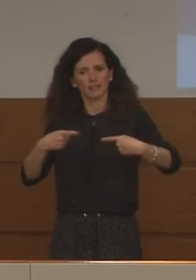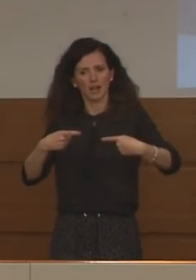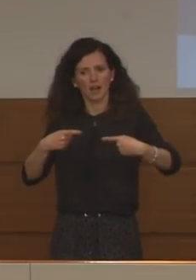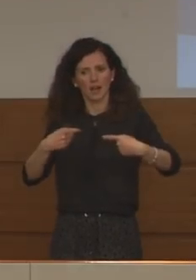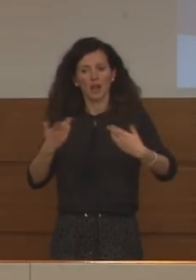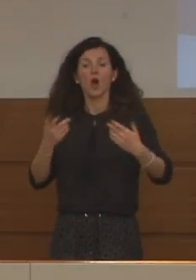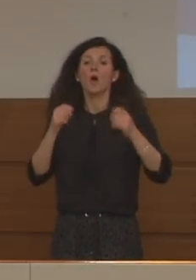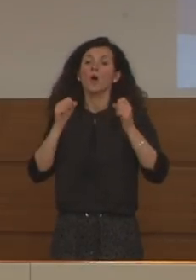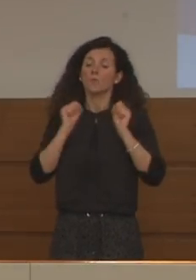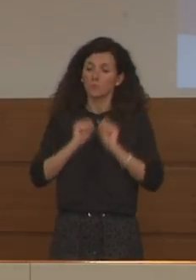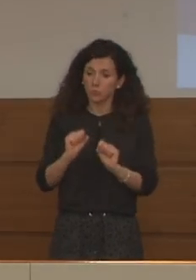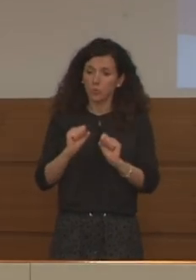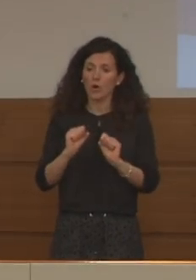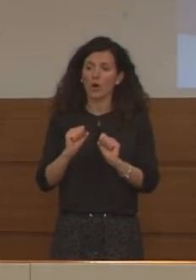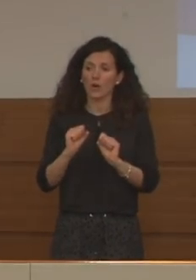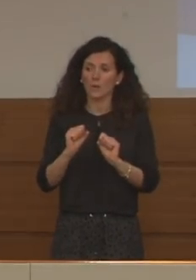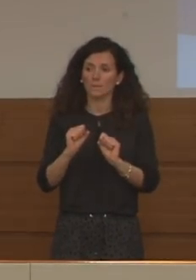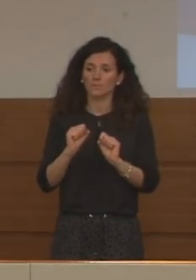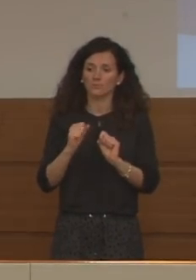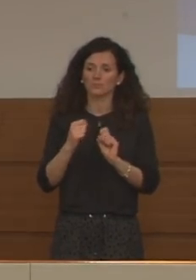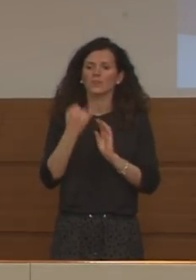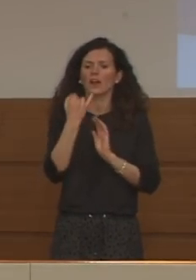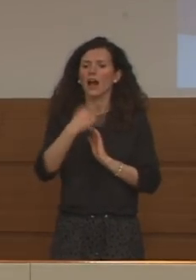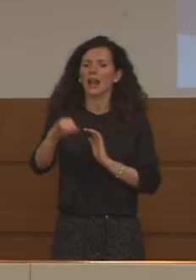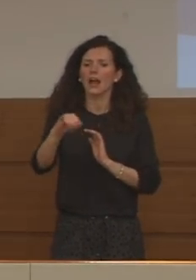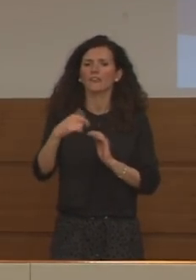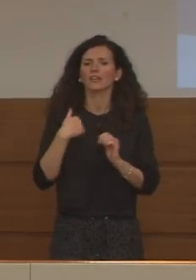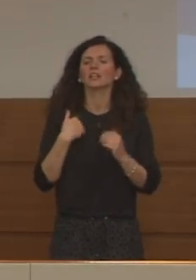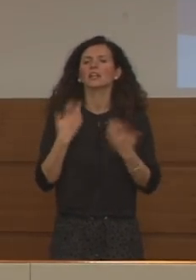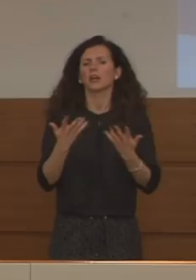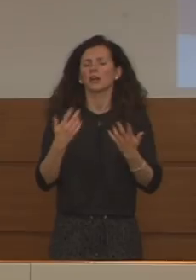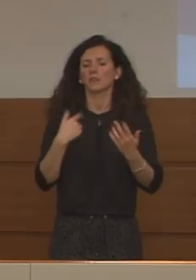trovarci noi ad aver superato una curva ma ad avere altri Paesi che sono